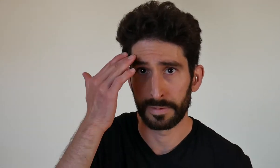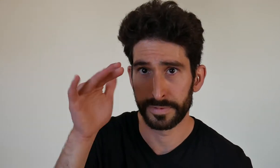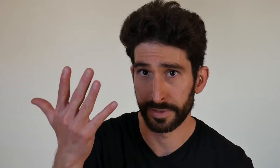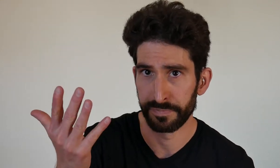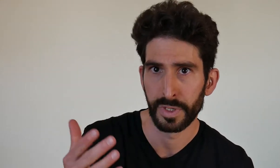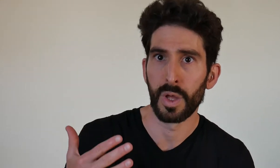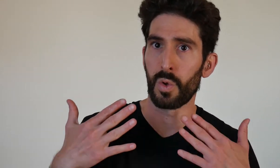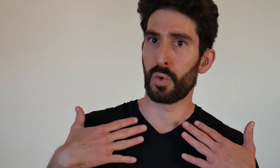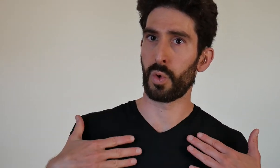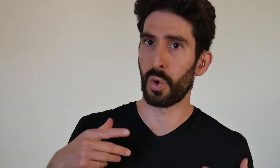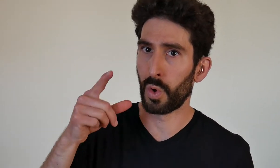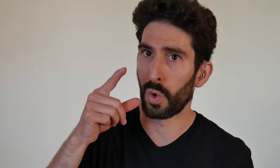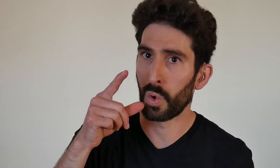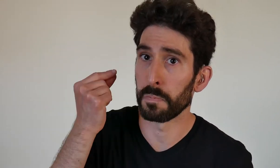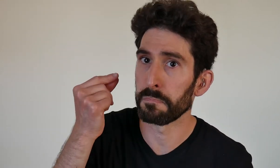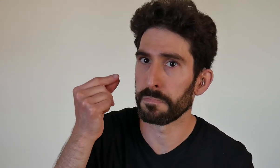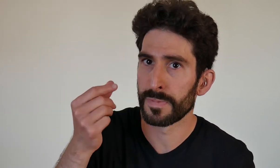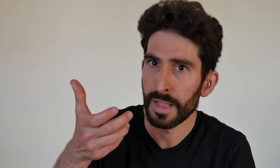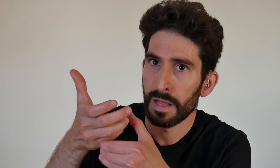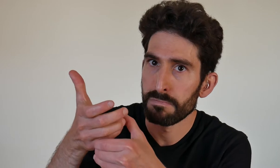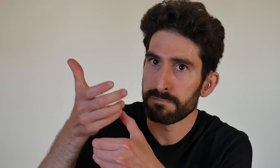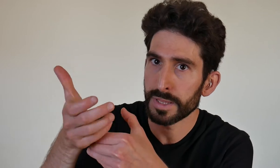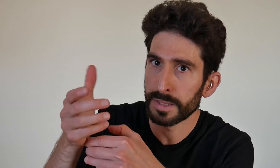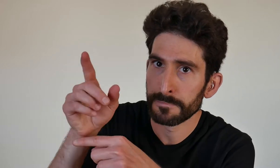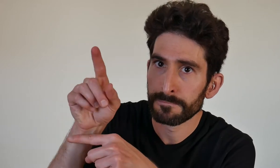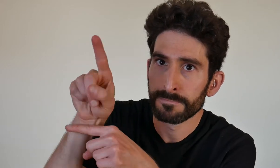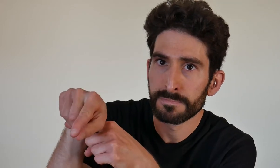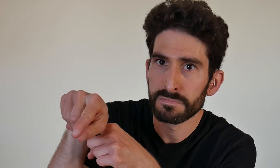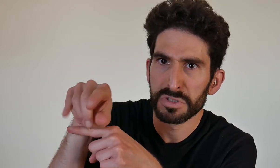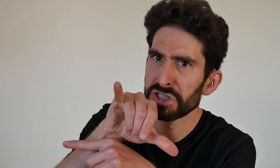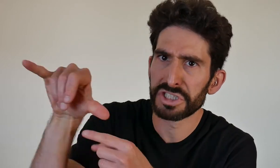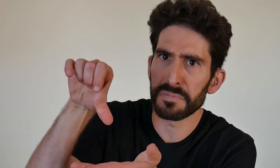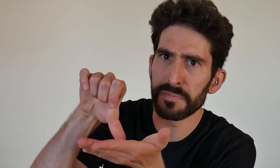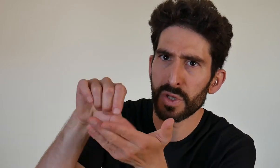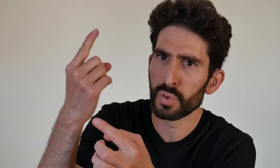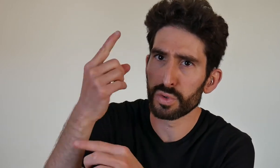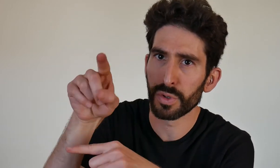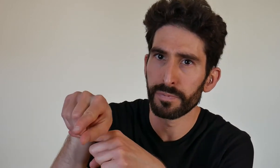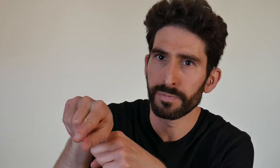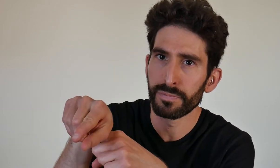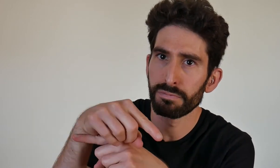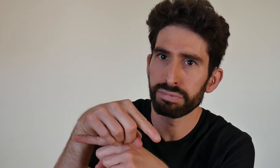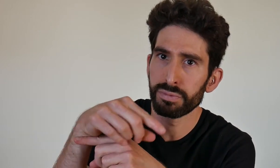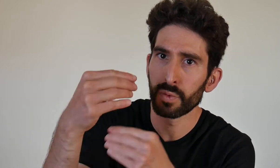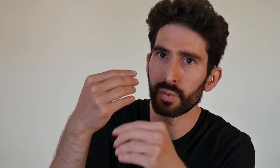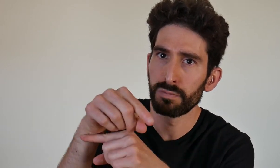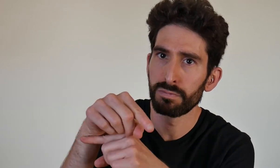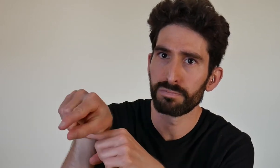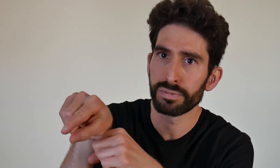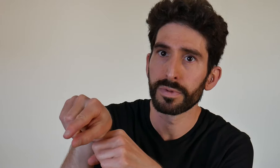Tu sais quoi ? Pour un homme, la bite n'est jamais au milieu. Elle dévie toujours vers la gauche ou vers la droite.